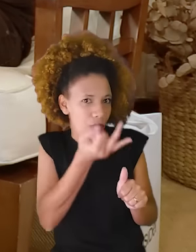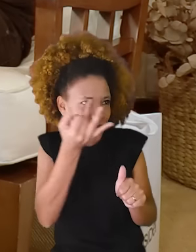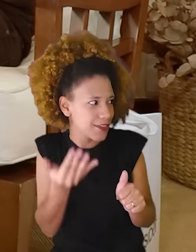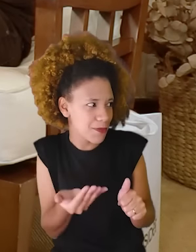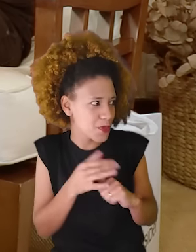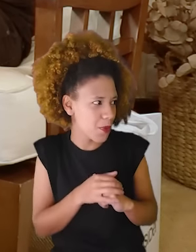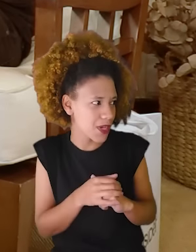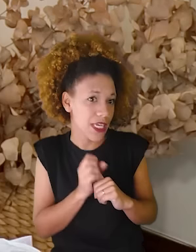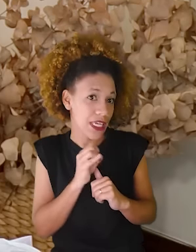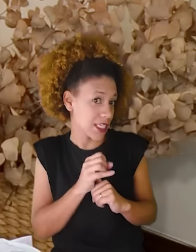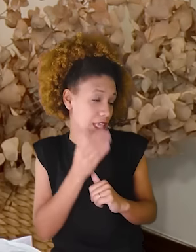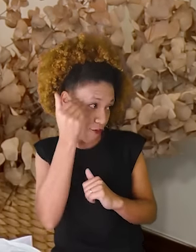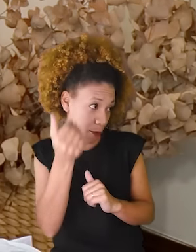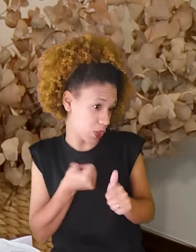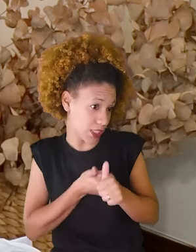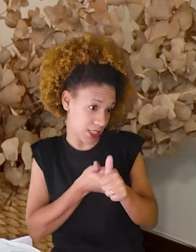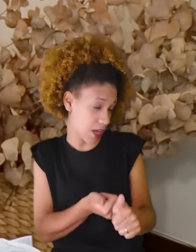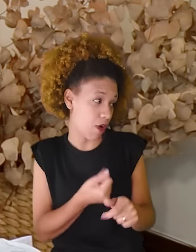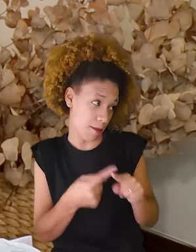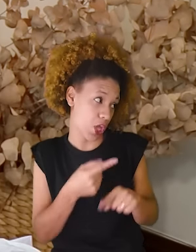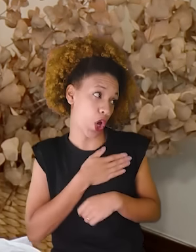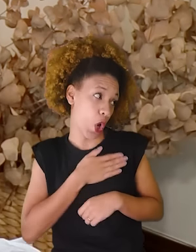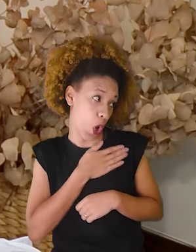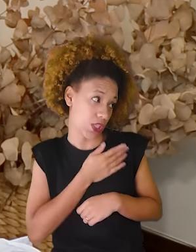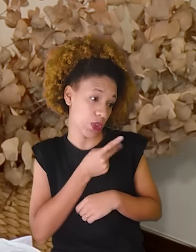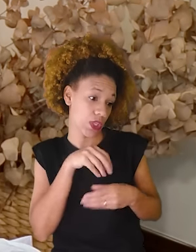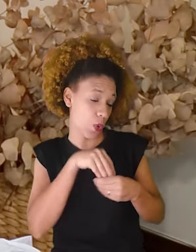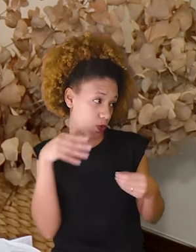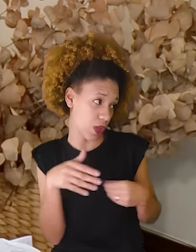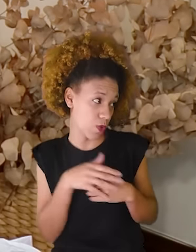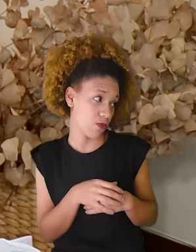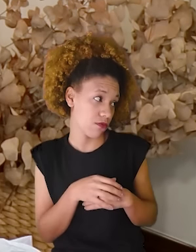que se o cara te segue a pessoa gosta PR caramba do seu conteúdo acho que elas gostariam de estar